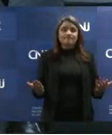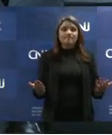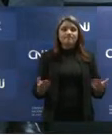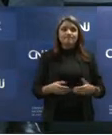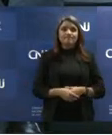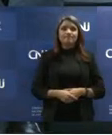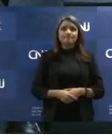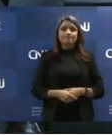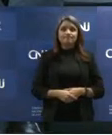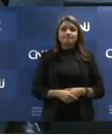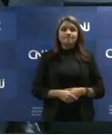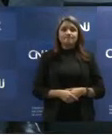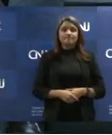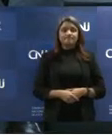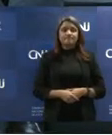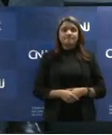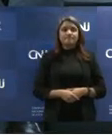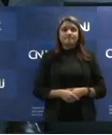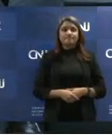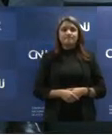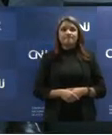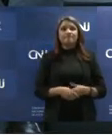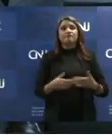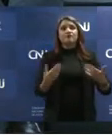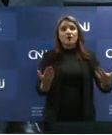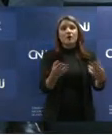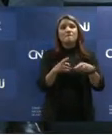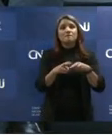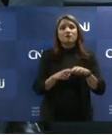e o voto vencedor pelo arquivamento.